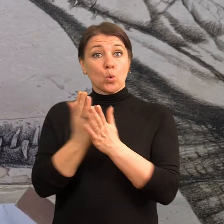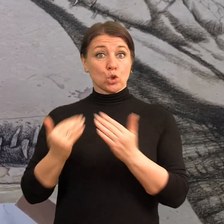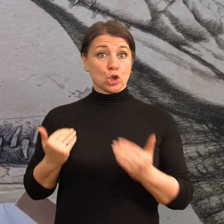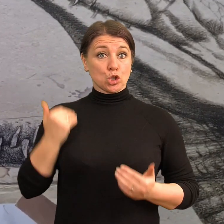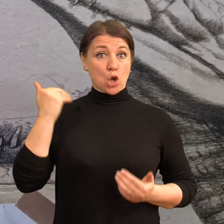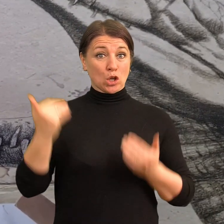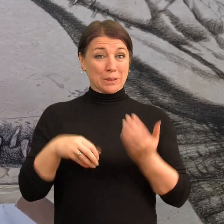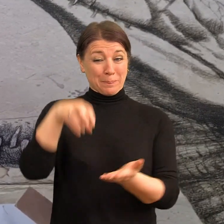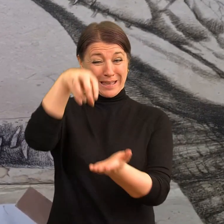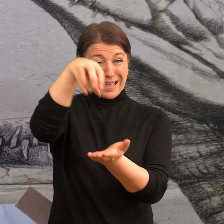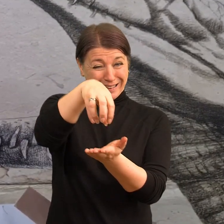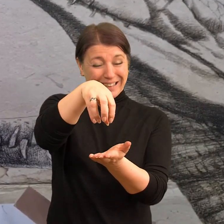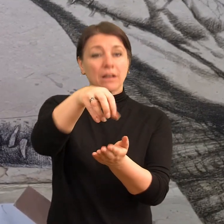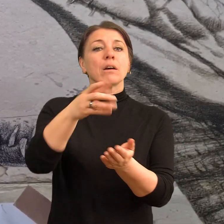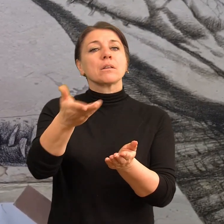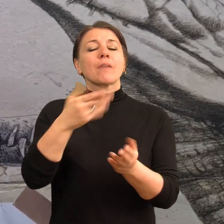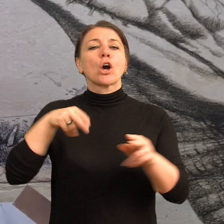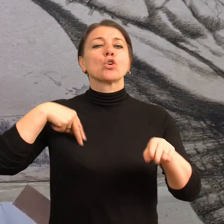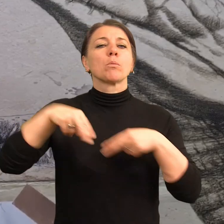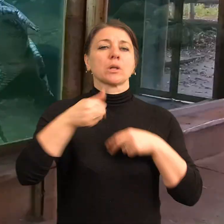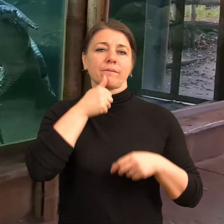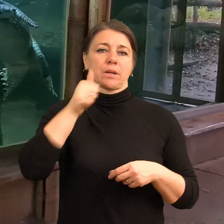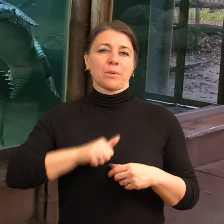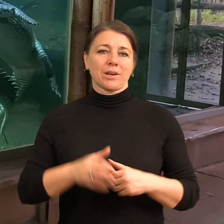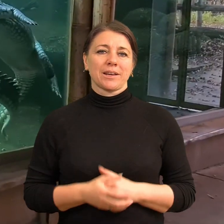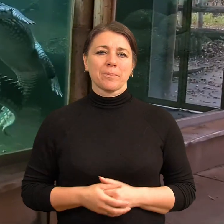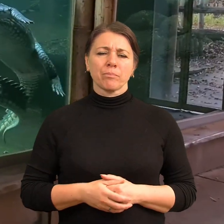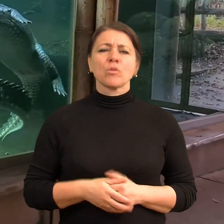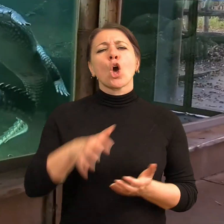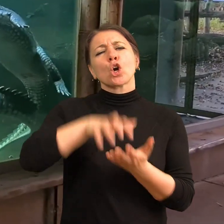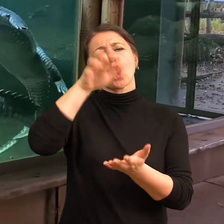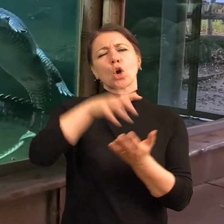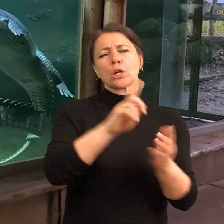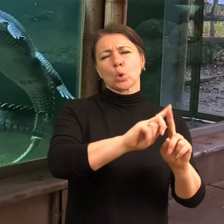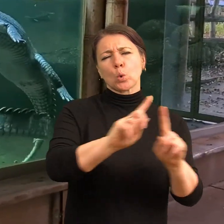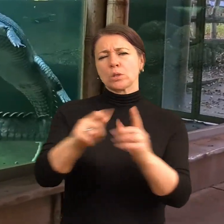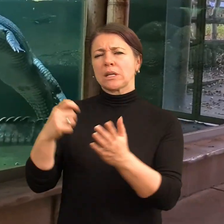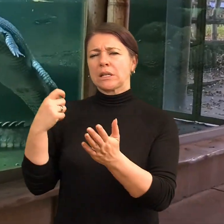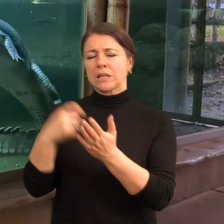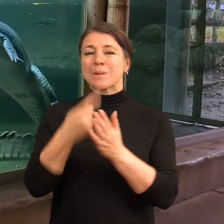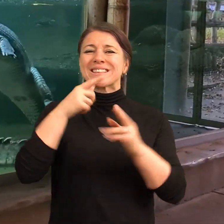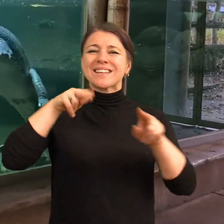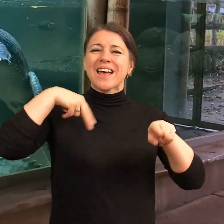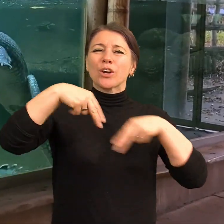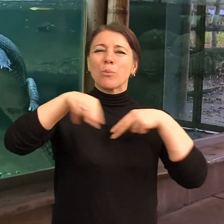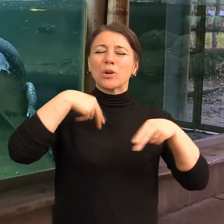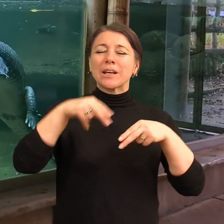a slouží k zesílení komunikace. Krokodýli obecně hojně využívají ke komunikaci zvuky.